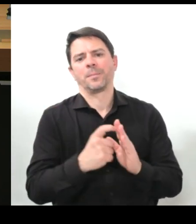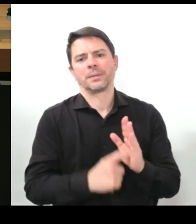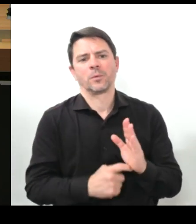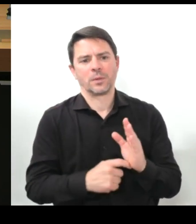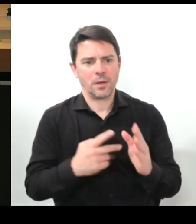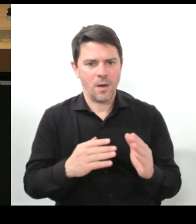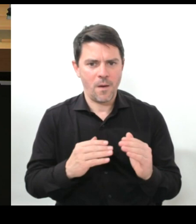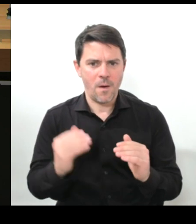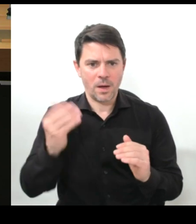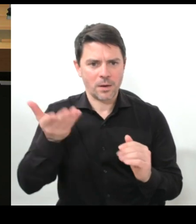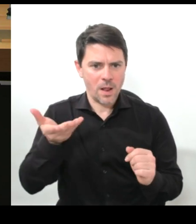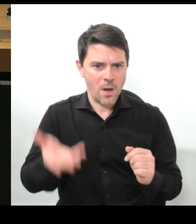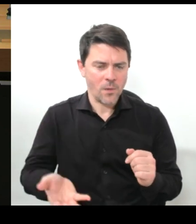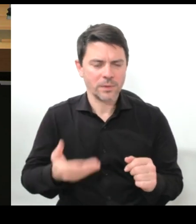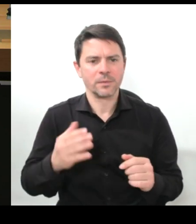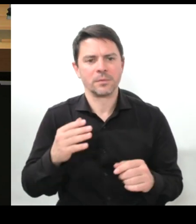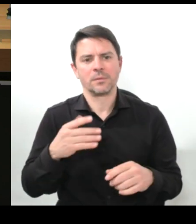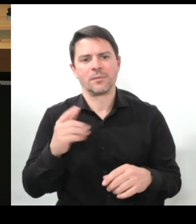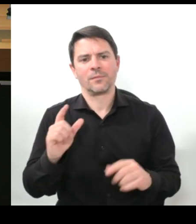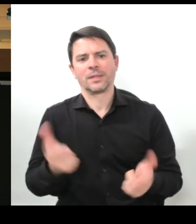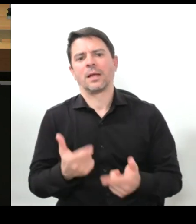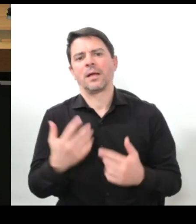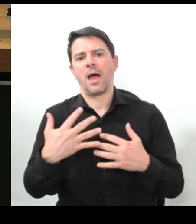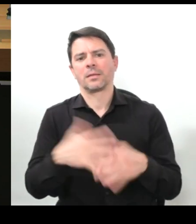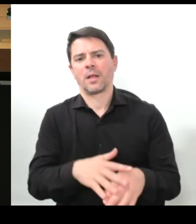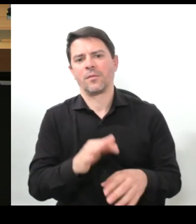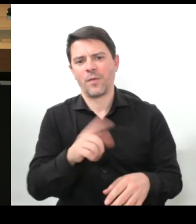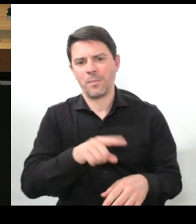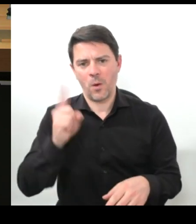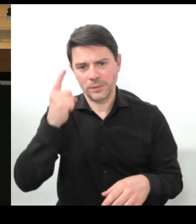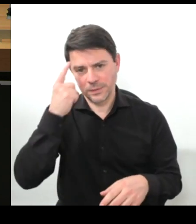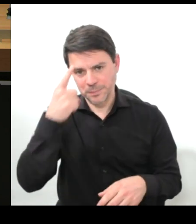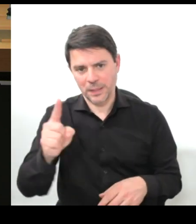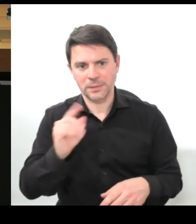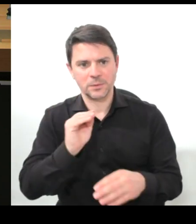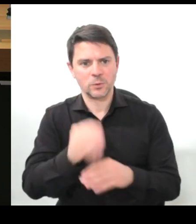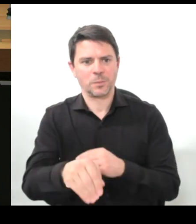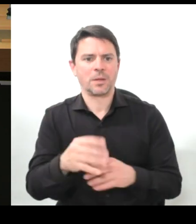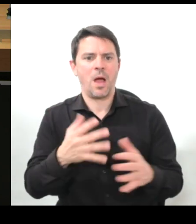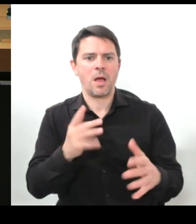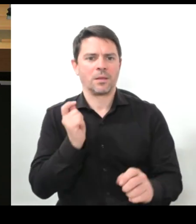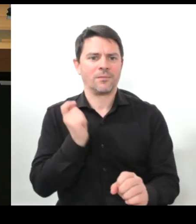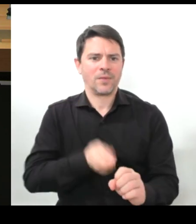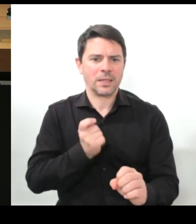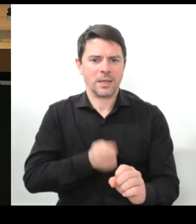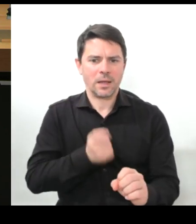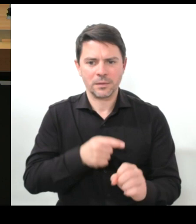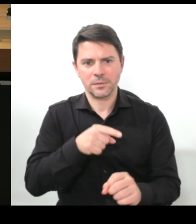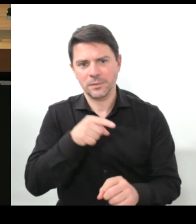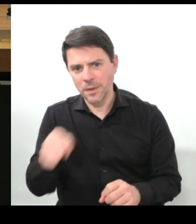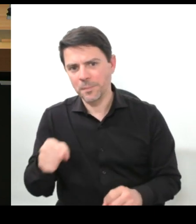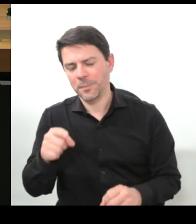Ansiedlung von sozialer Infrastruktur, also mit Einbeziehung bei der Quartiers-Entwicklung. Ja, wir brauchen Neubau und auch sehr viel davon.